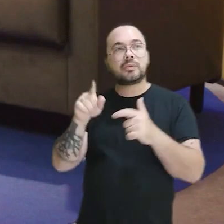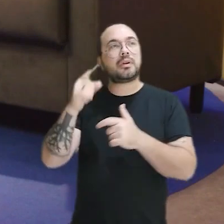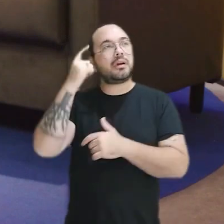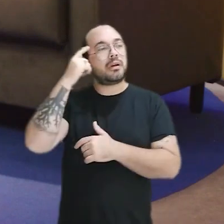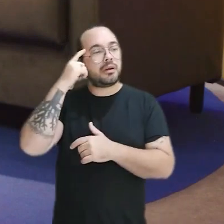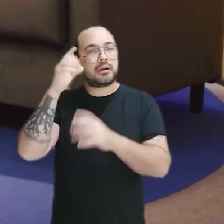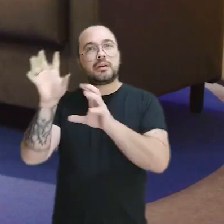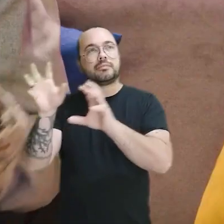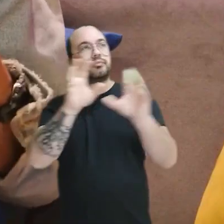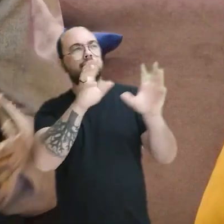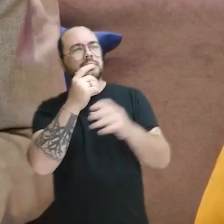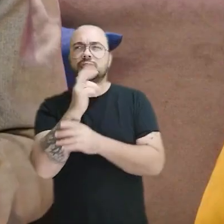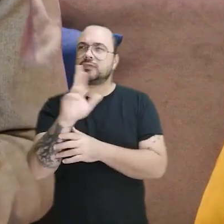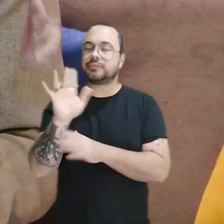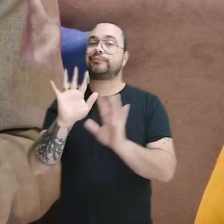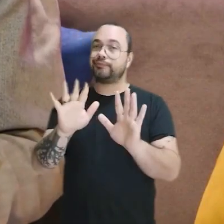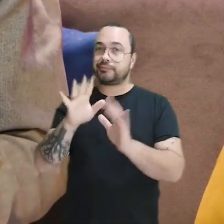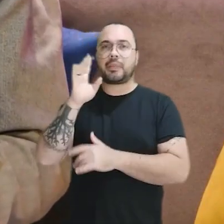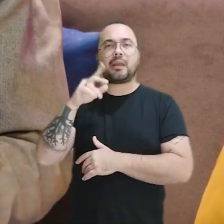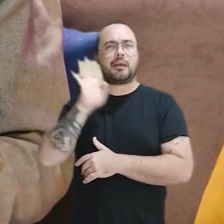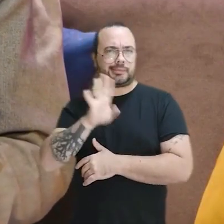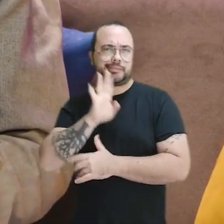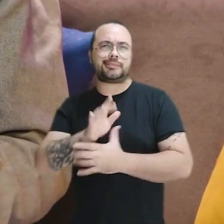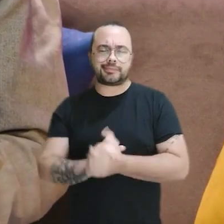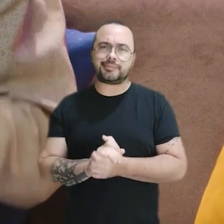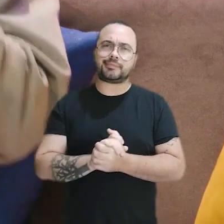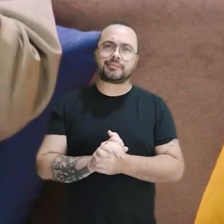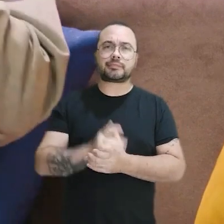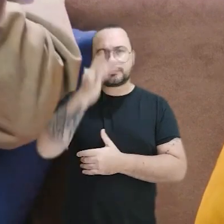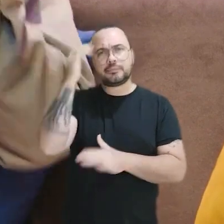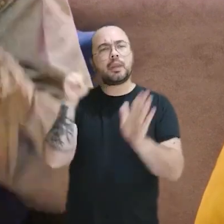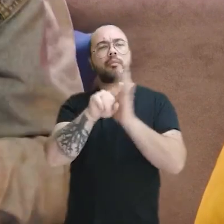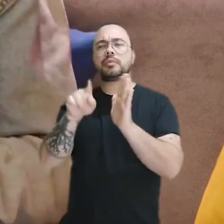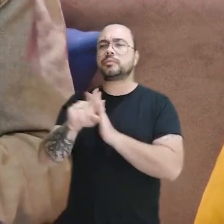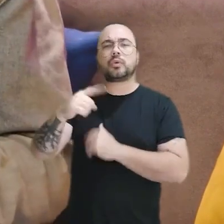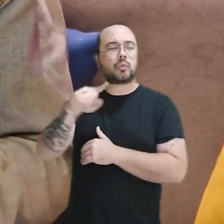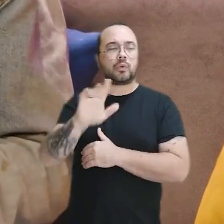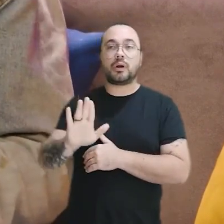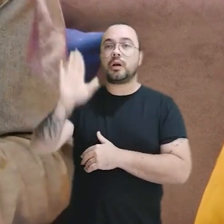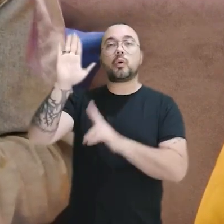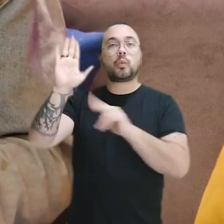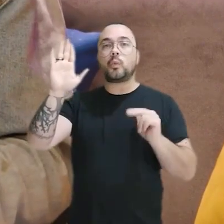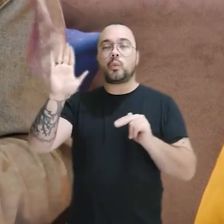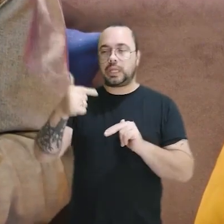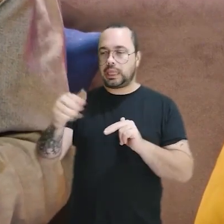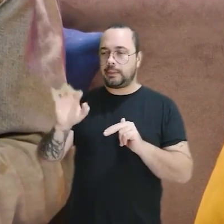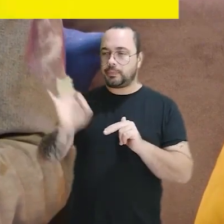era pra lá". Sabe? É... É muito doido isso. Todo mundo, quando a gente pergunta: "Quem aqui nunca veio?", 70 por cento da plateia nunca foi.